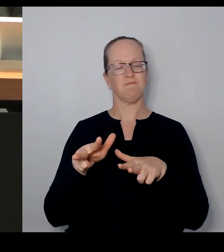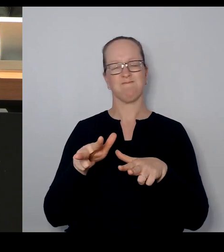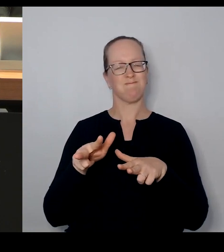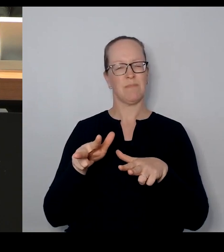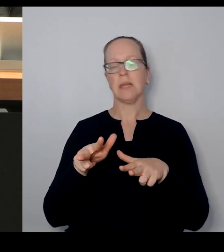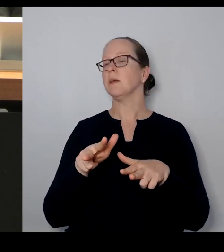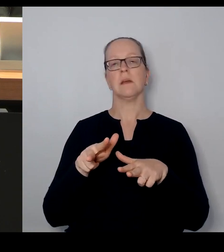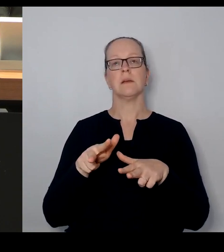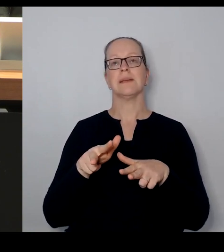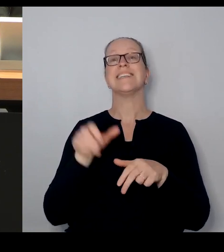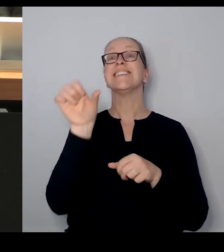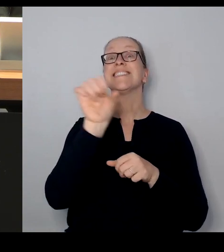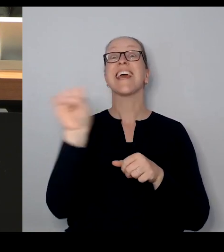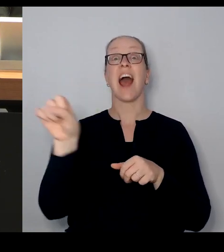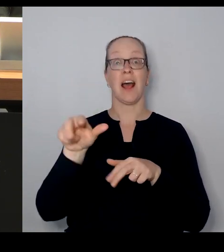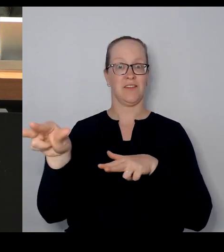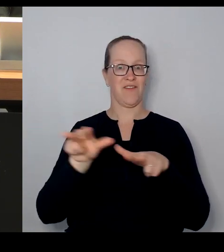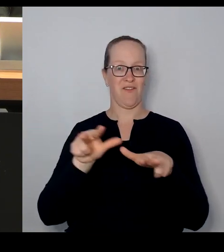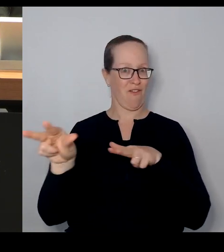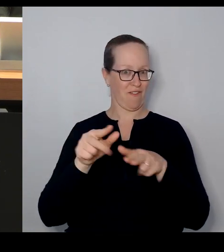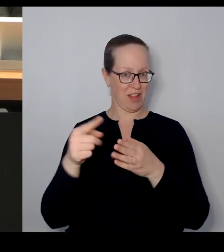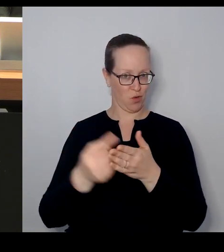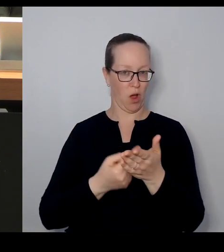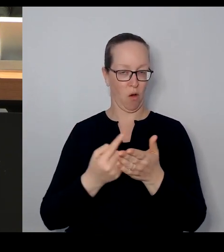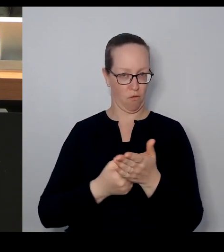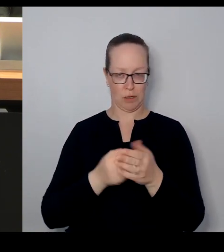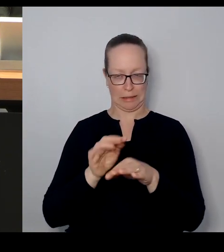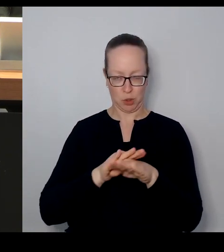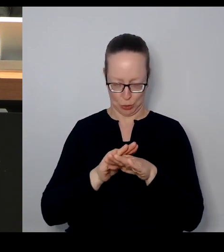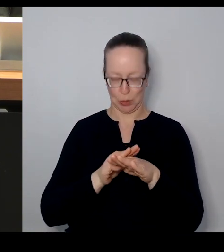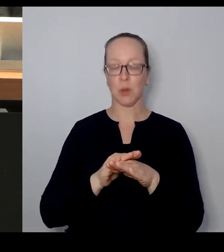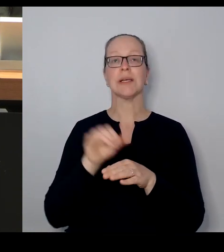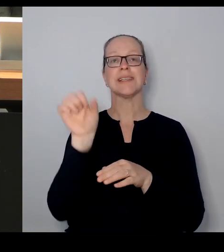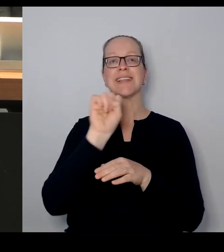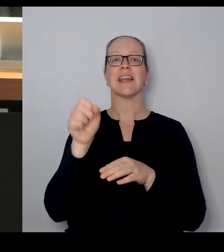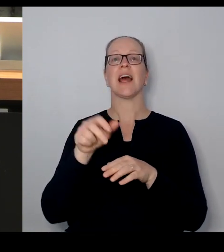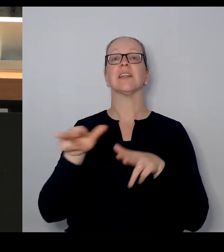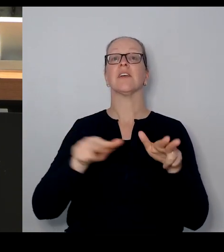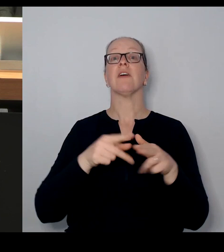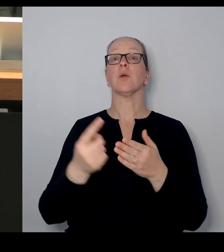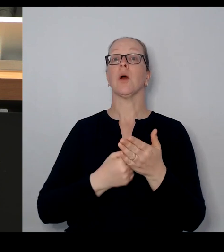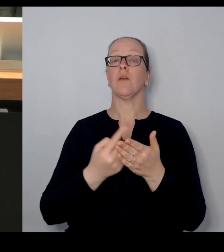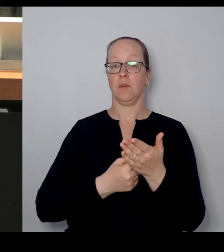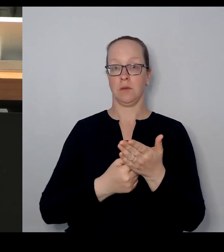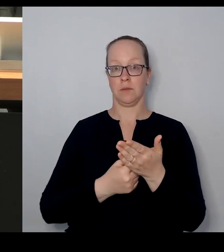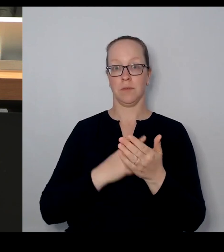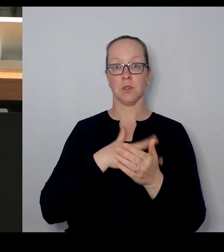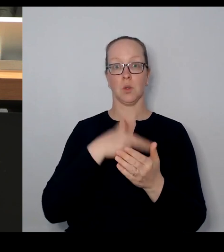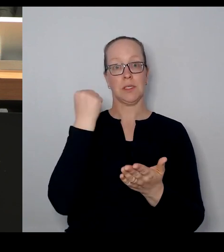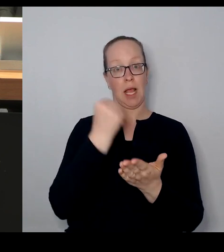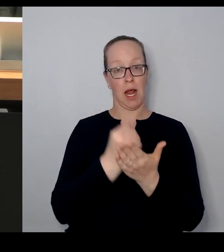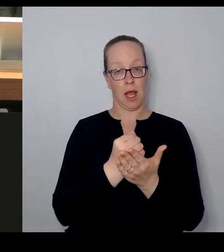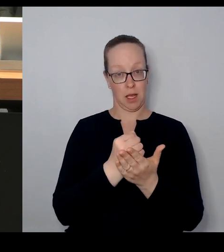zu tragen, dass die Sozialämter entgegen der derzeit geltenden Rechtsprechung die Leistungen anerkennen und auch nach